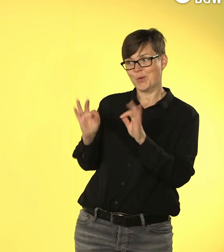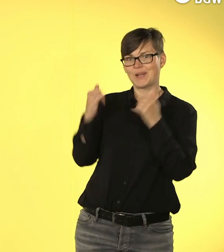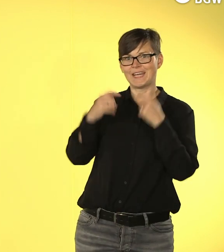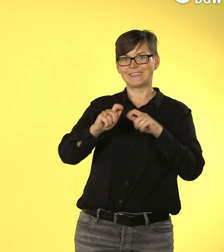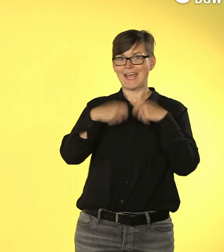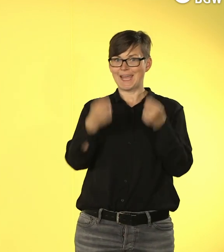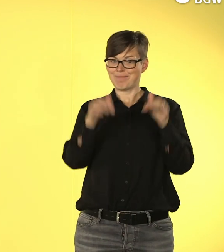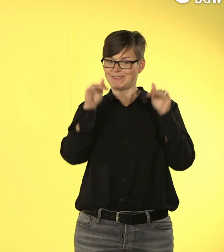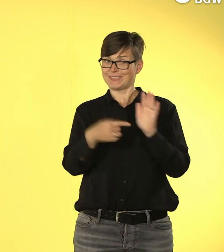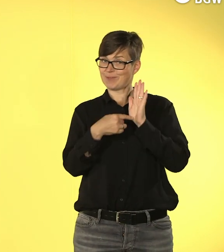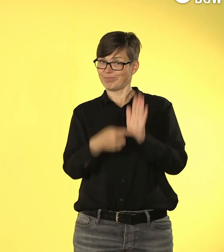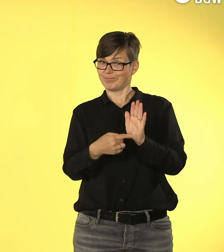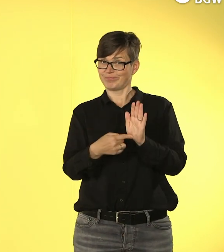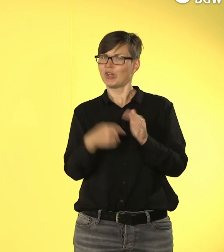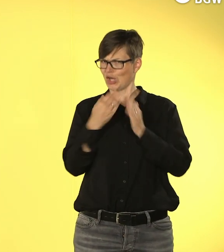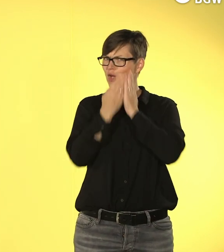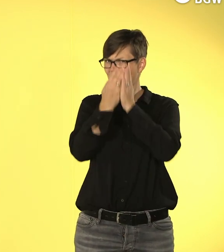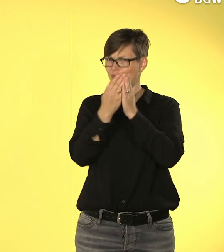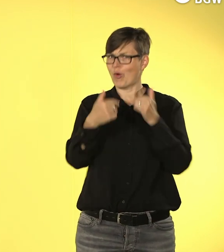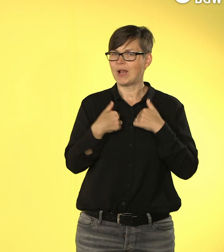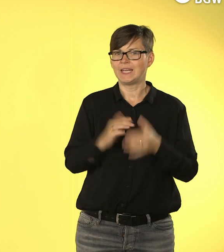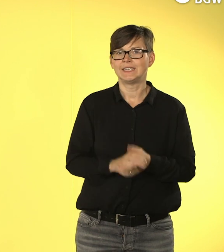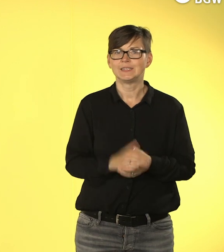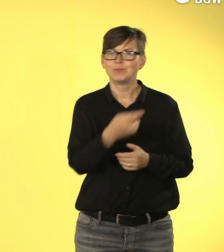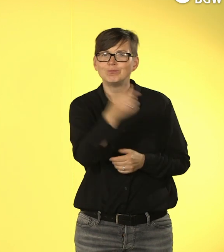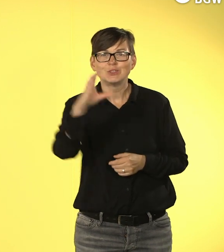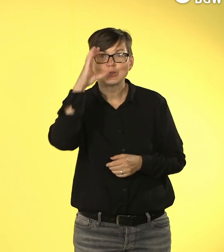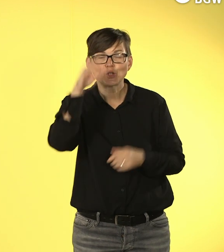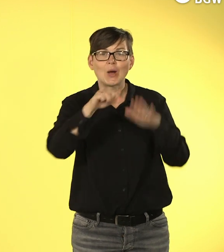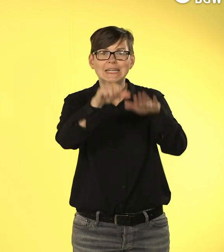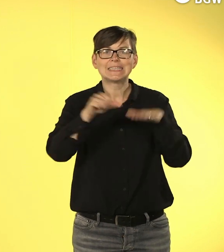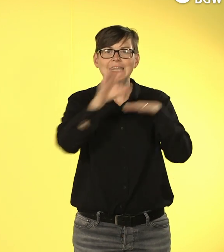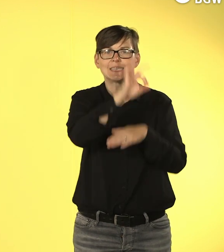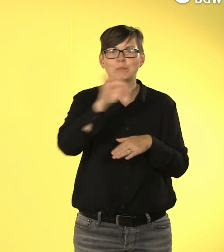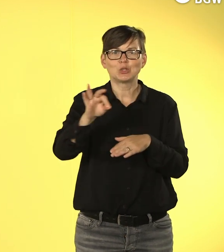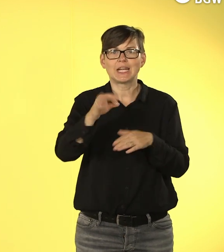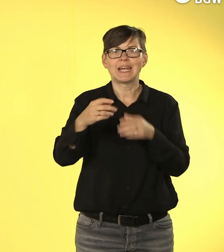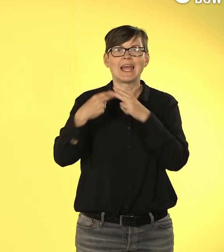Ich lese vor. 16 % gehören der Babyboomer-Generation an.